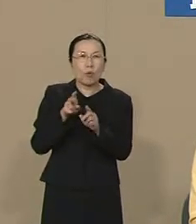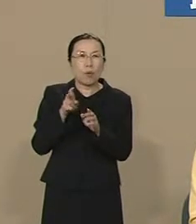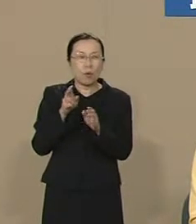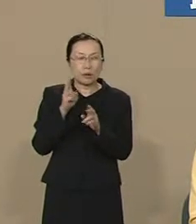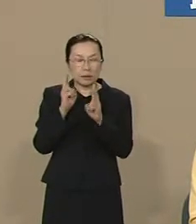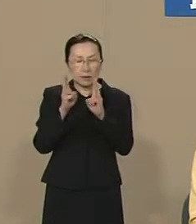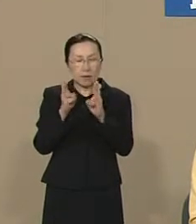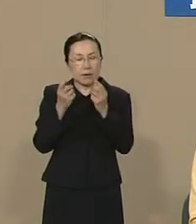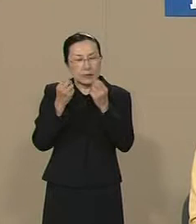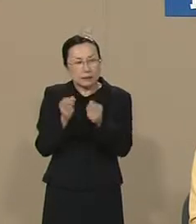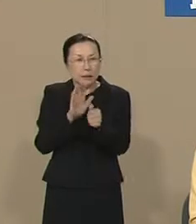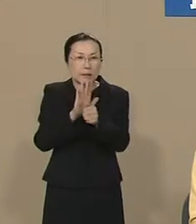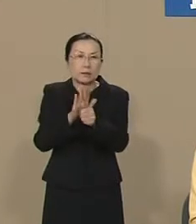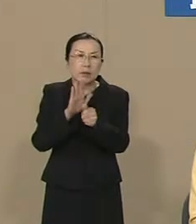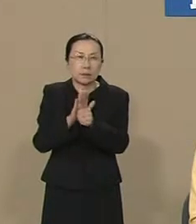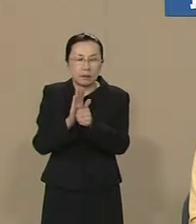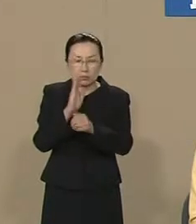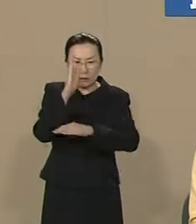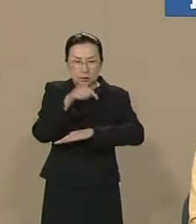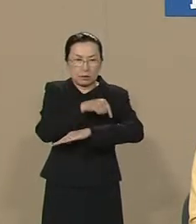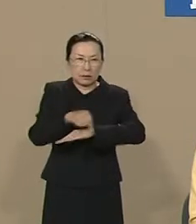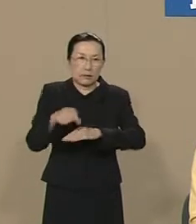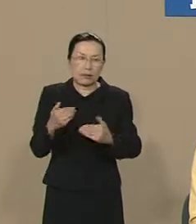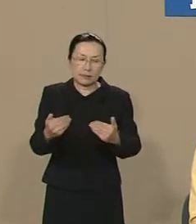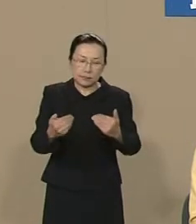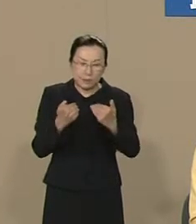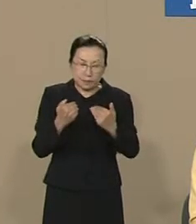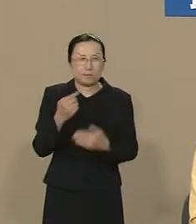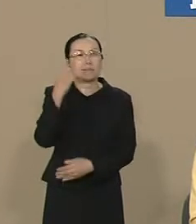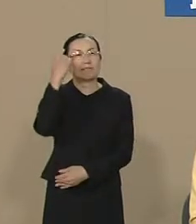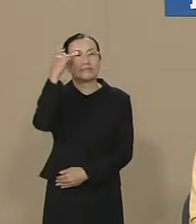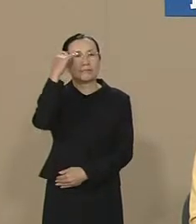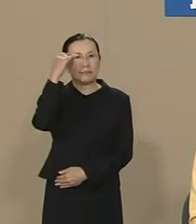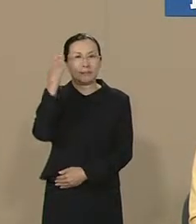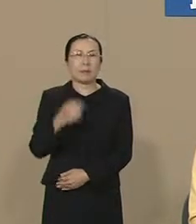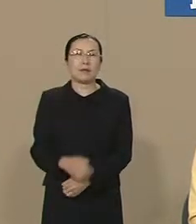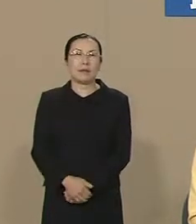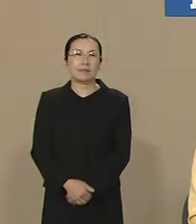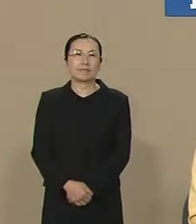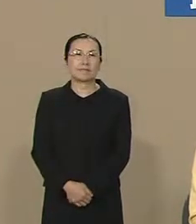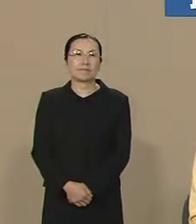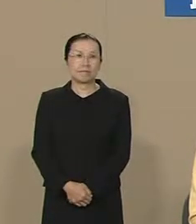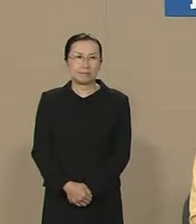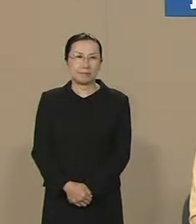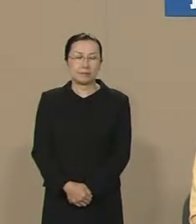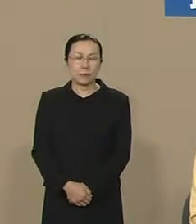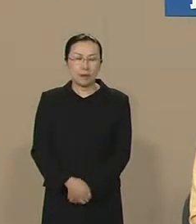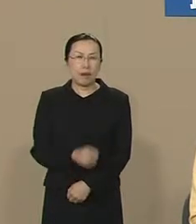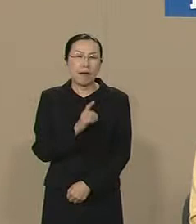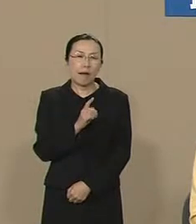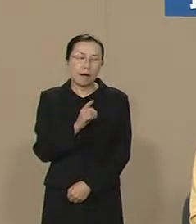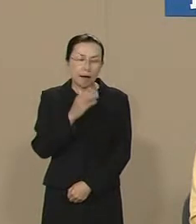政策でなければいけないと 強く思いました｡ どれも貴重な体験でしたね｡